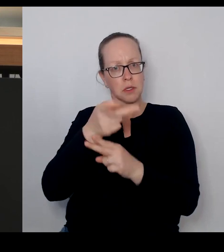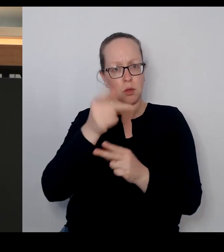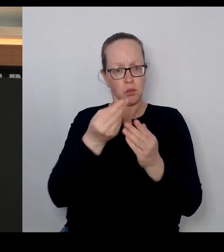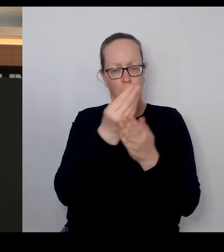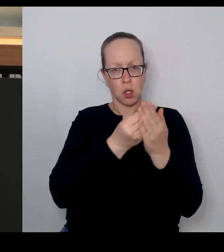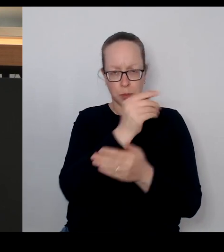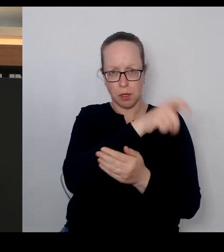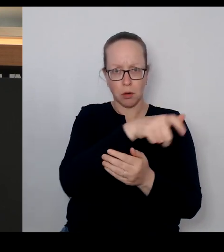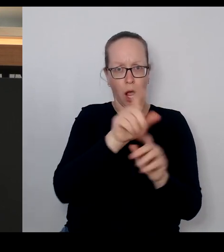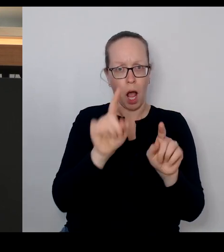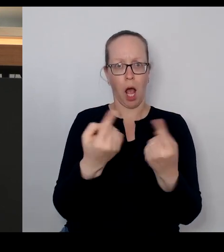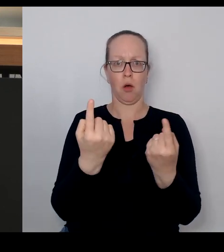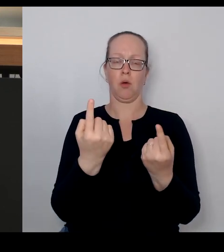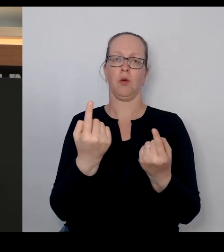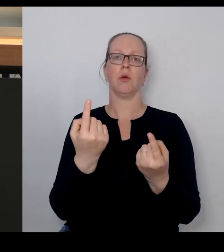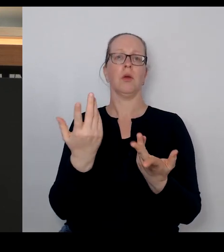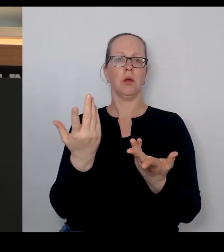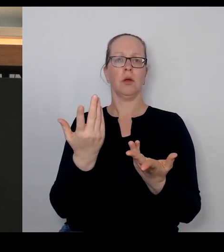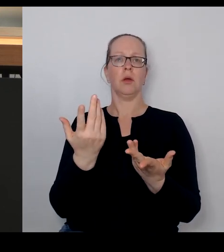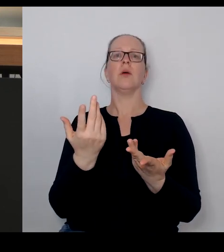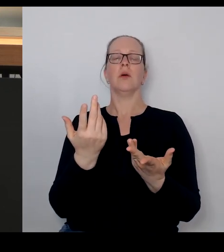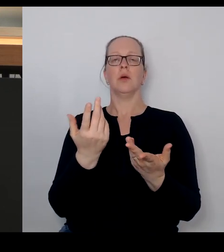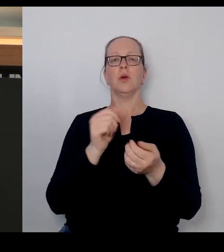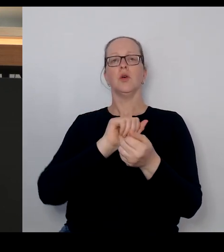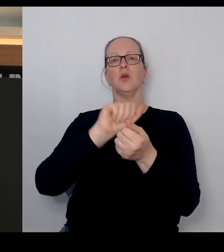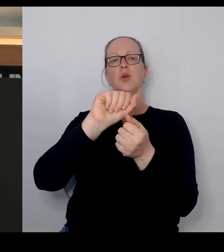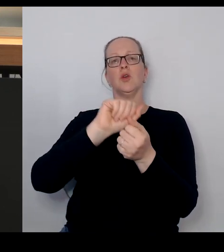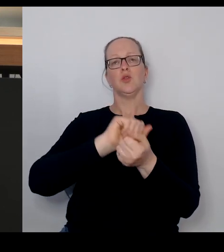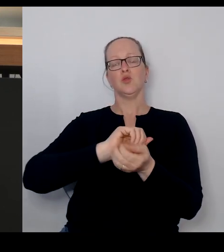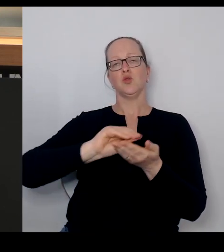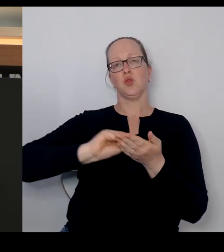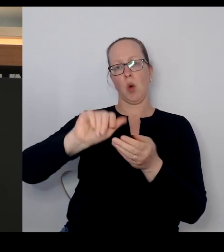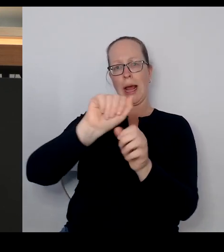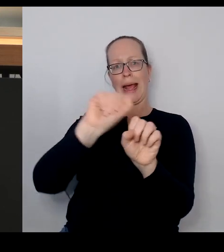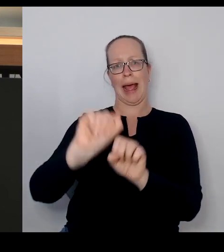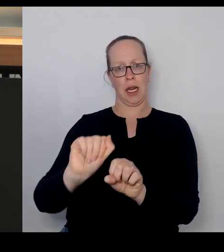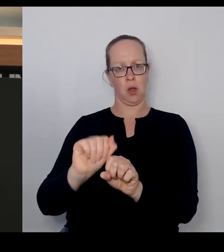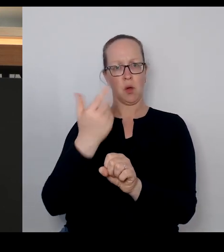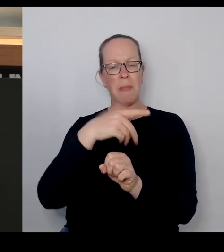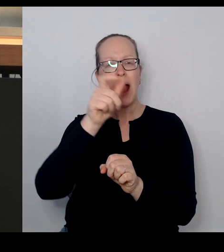sagen Die Beschwerdelage ist gering. Ich habe mich auch in vielen Schulen erkundigt. Dort haben wir